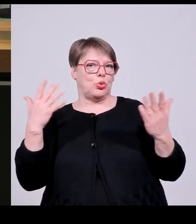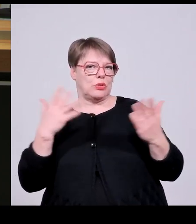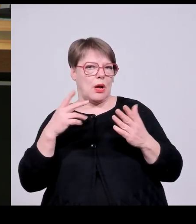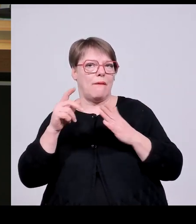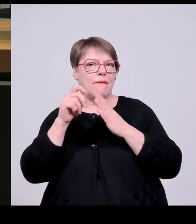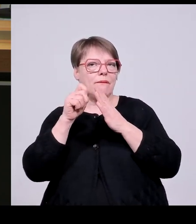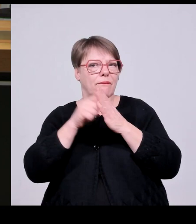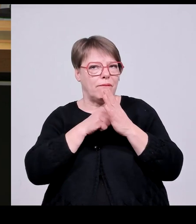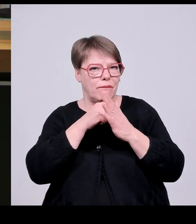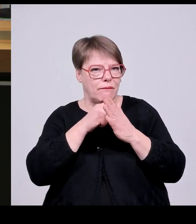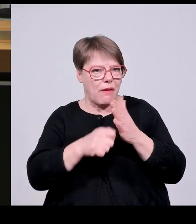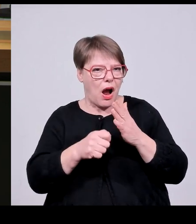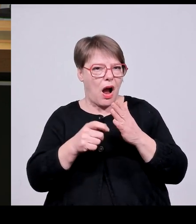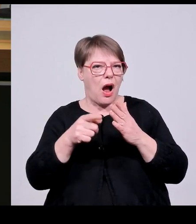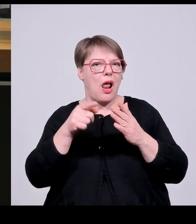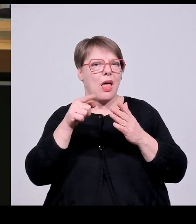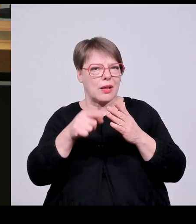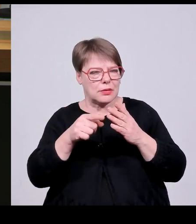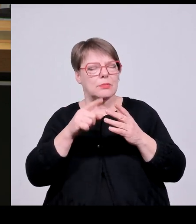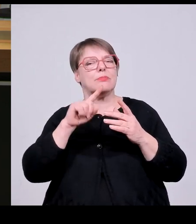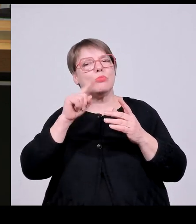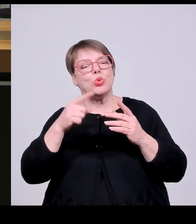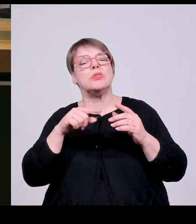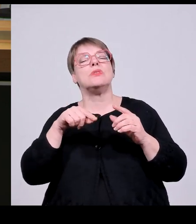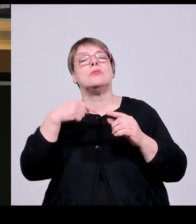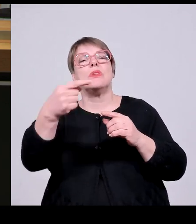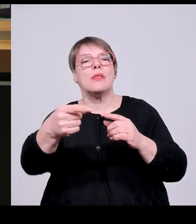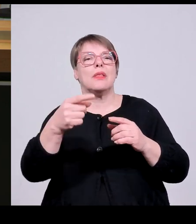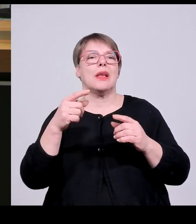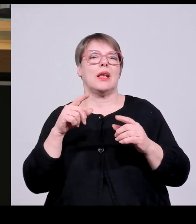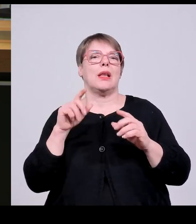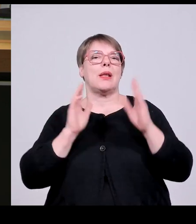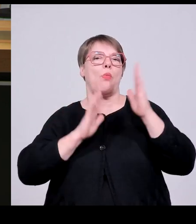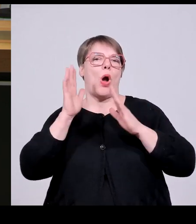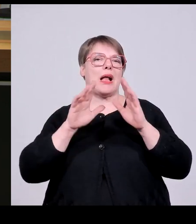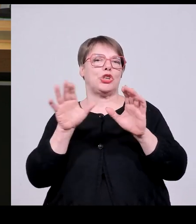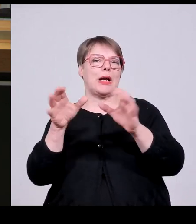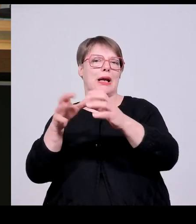damit mit einem besonderen Bestandsschutz verse. Und es steht dann weiter: Eine vollständige